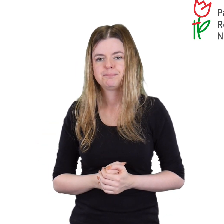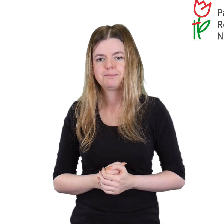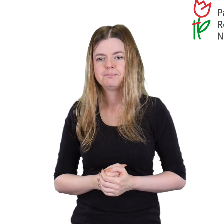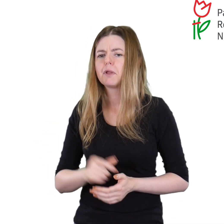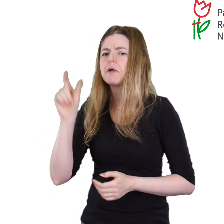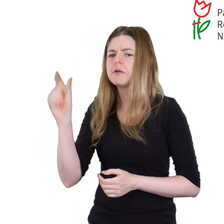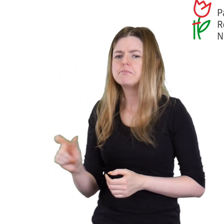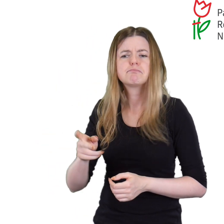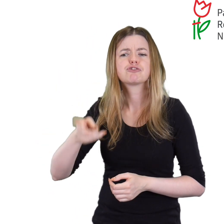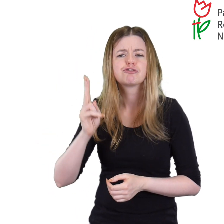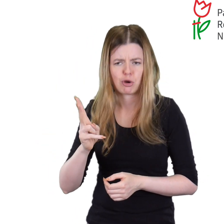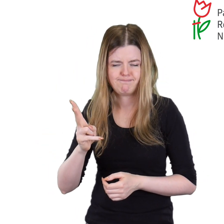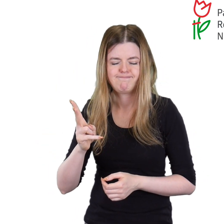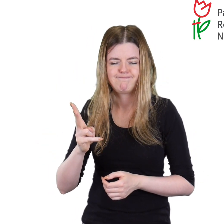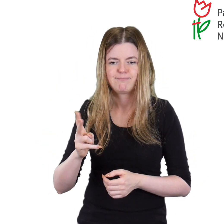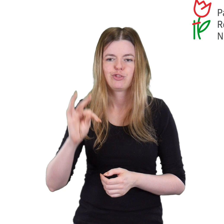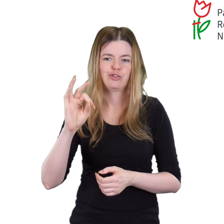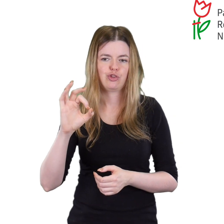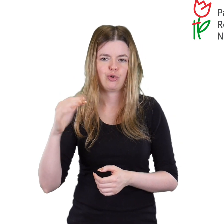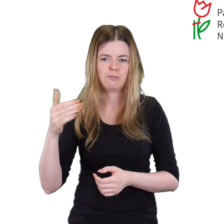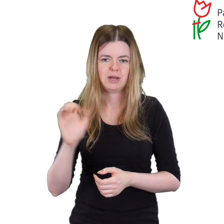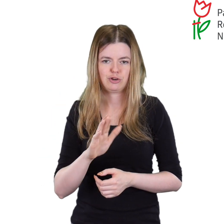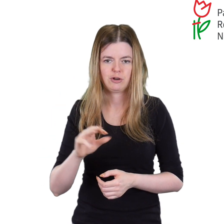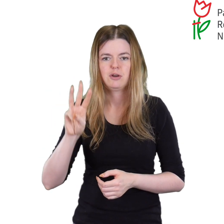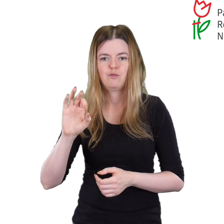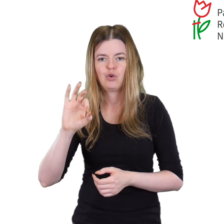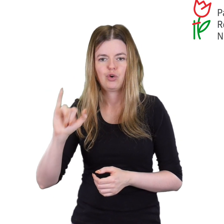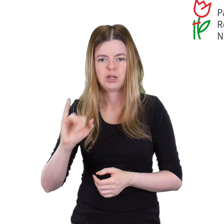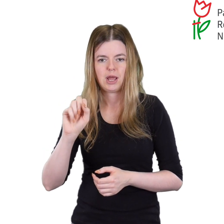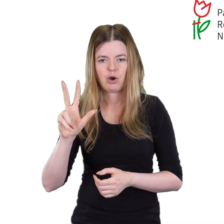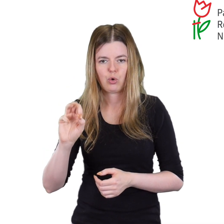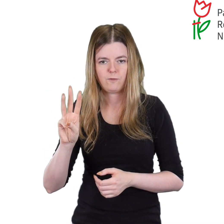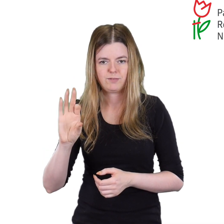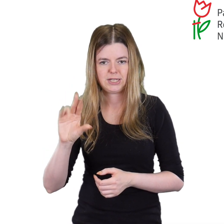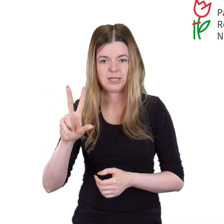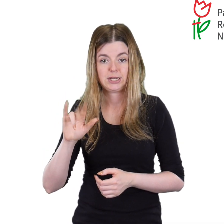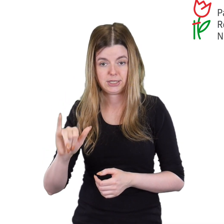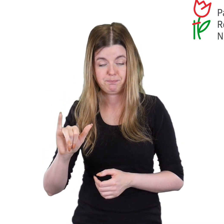Rolę tę pełni Tomasz Wojakowski,